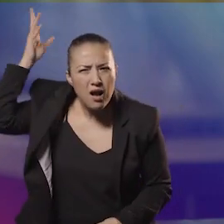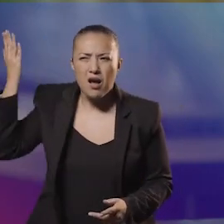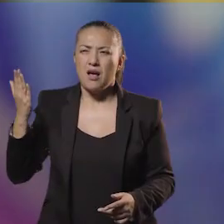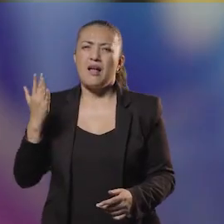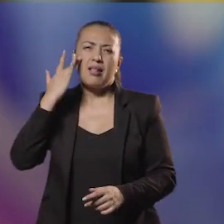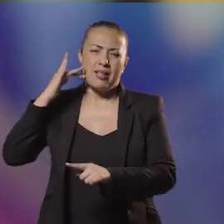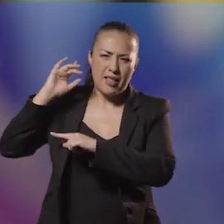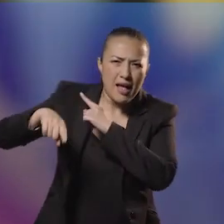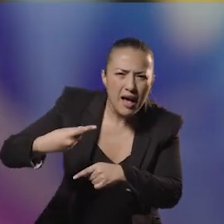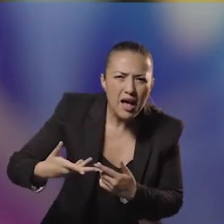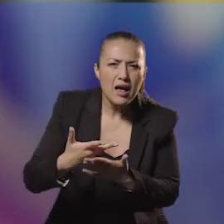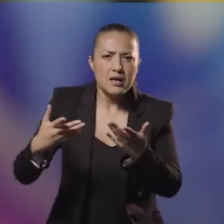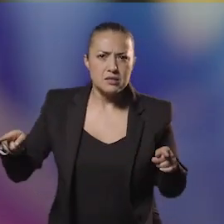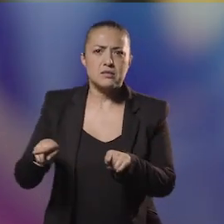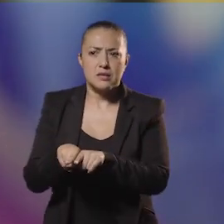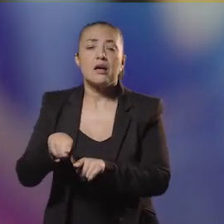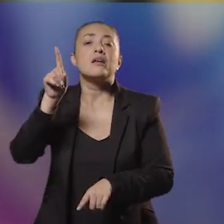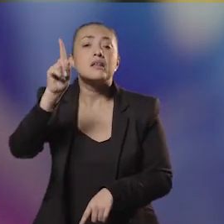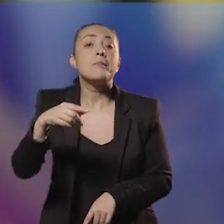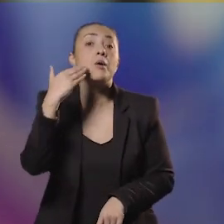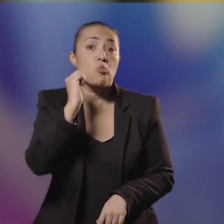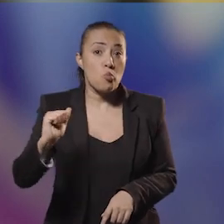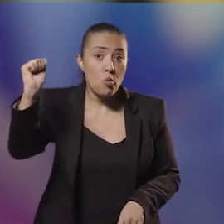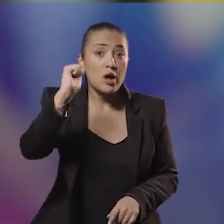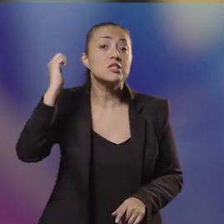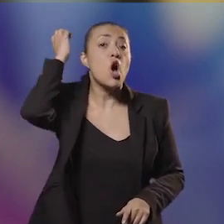Y obviamente a mujeres también de origen europeo,